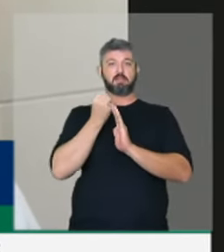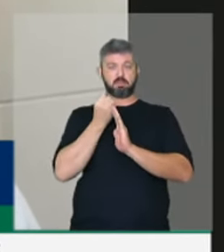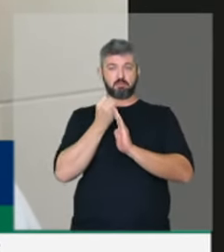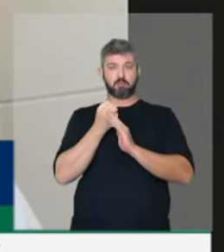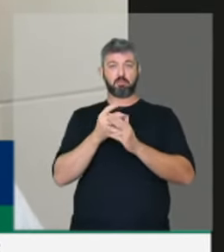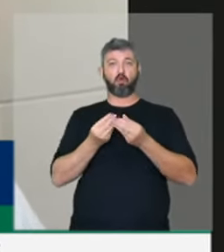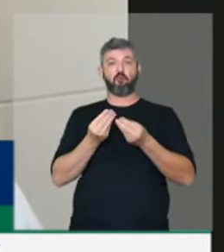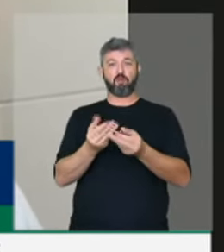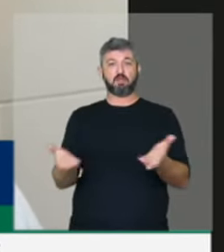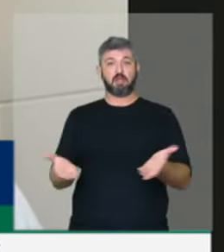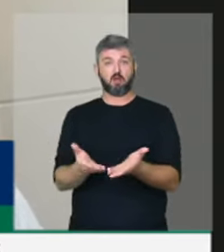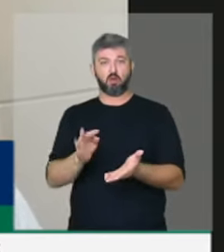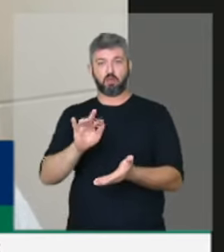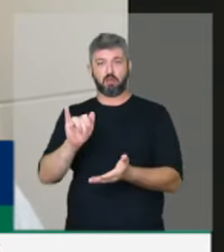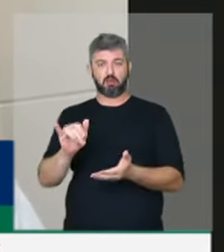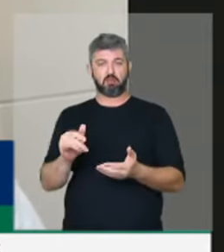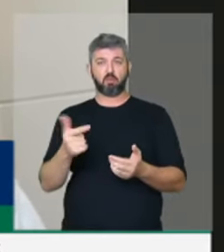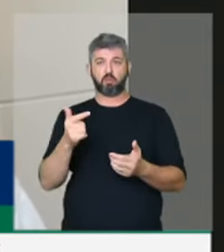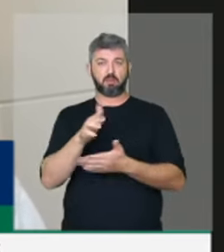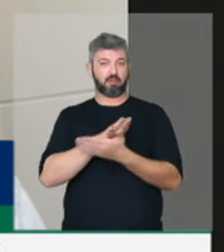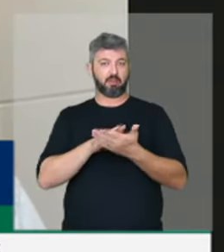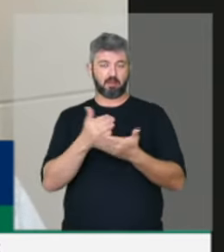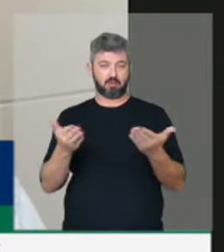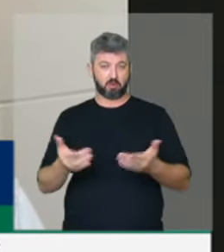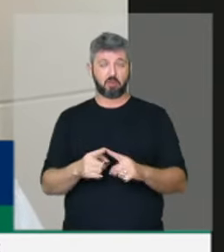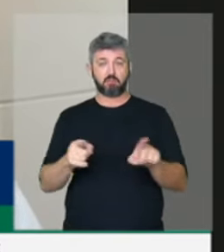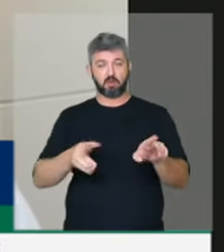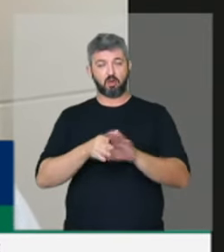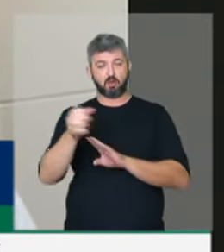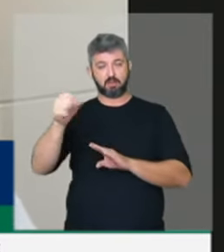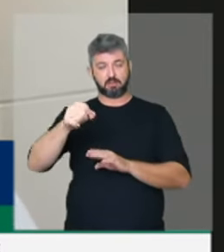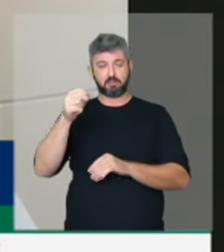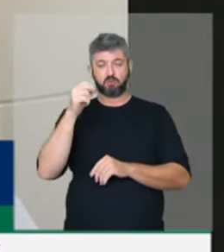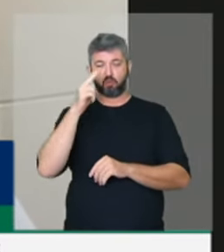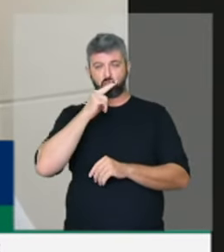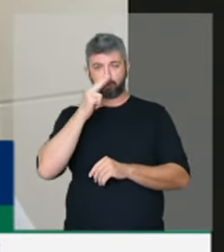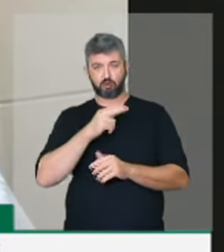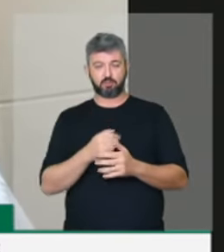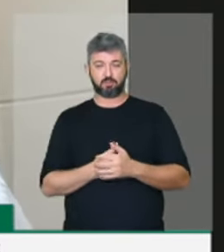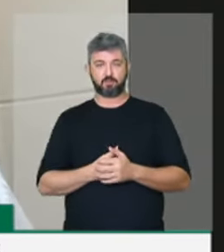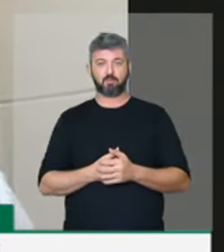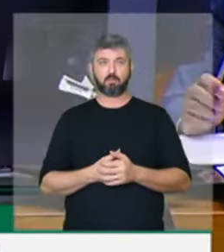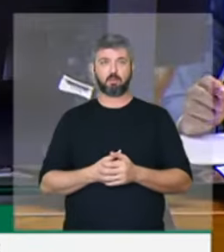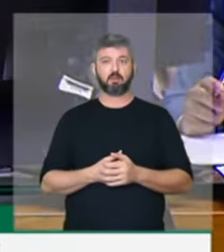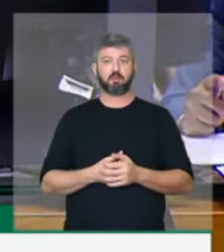SIM É URGÊNCIA. -- [DEPUTADO]: PELO DEMOCRATAS, PRESIDENTE. -- [PRESIDENTE]: COMO ORIENTA O DEMOCRATAS? -- [DEPUTADO]: